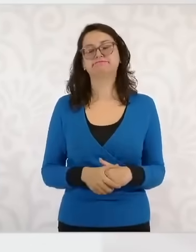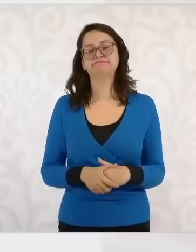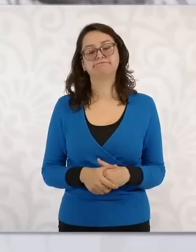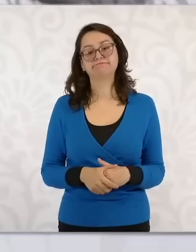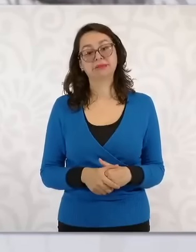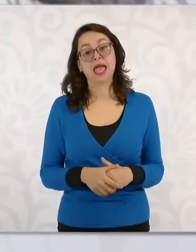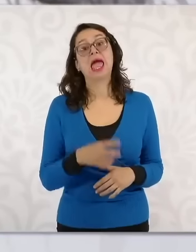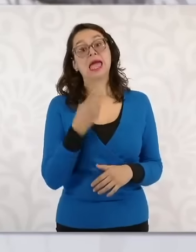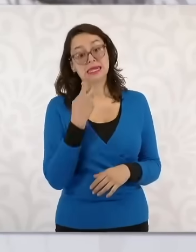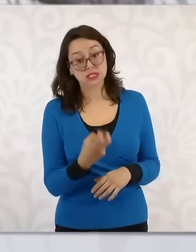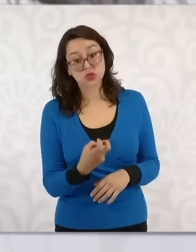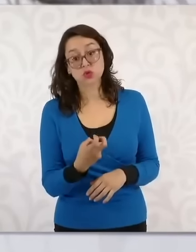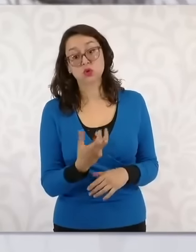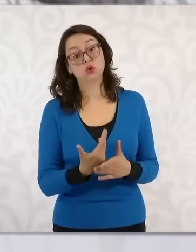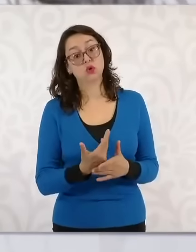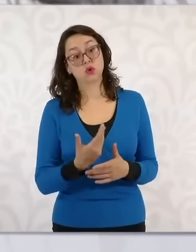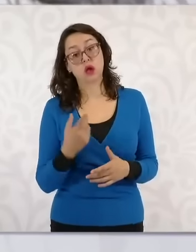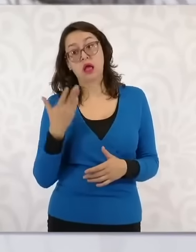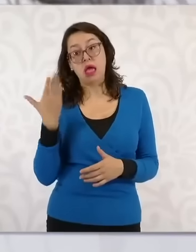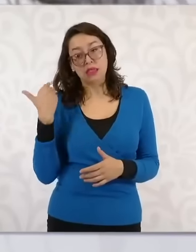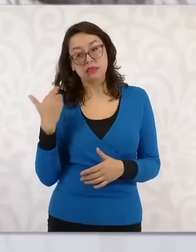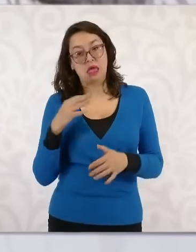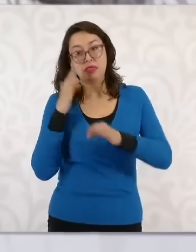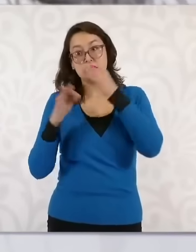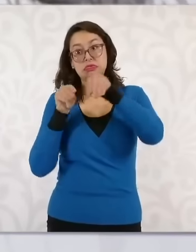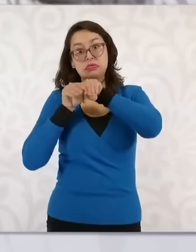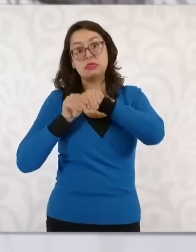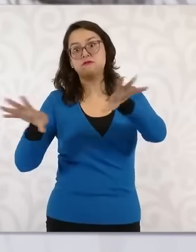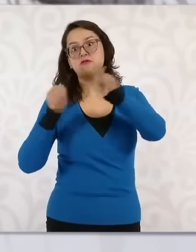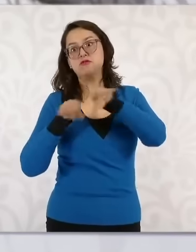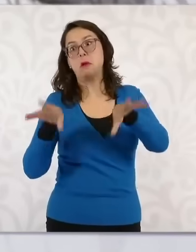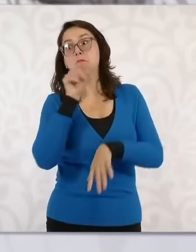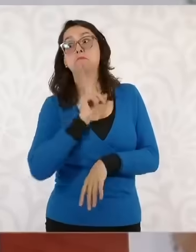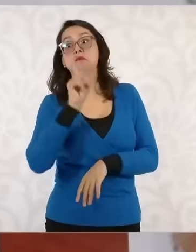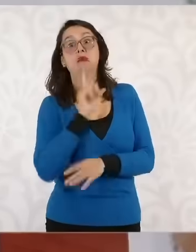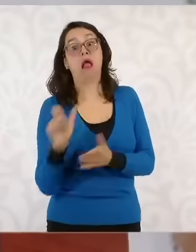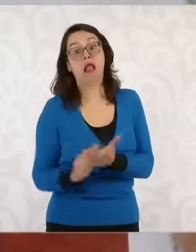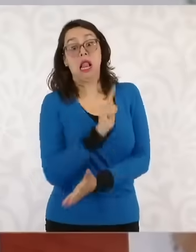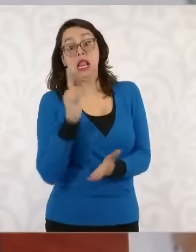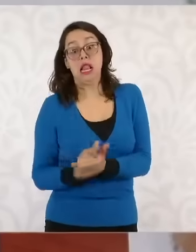se aclaró algo que era una noticia o que difundieron de que la ley tenía ciertos temas